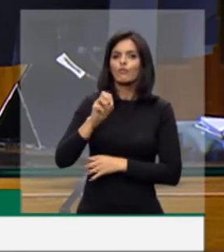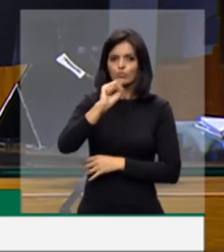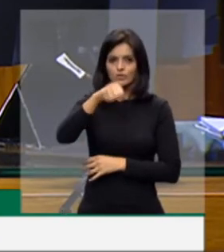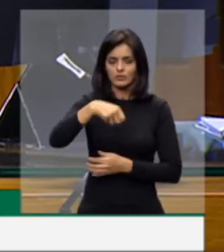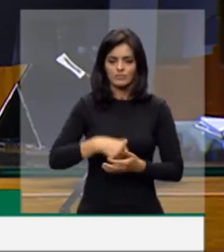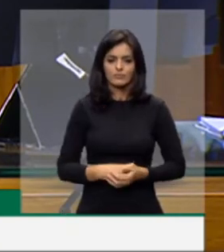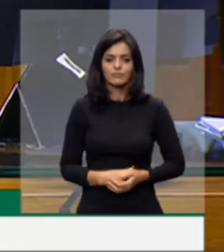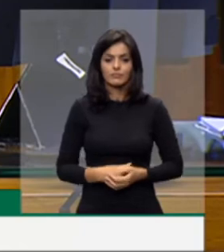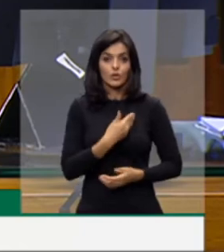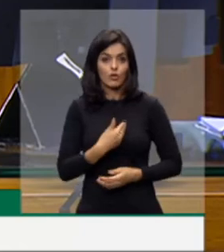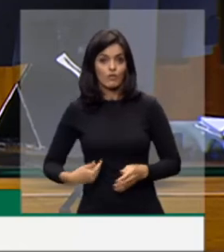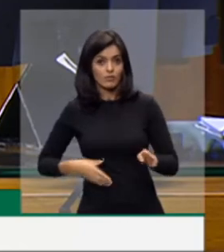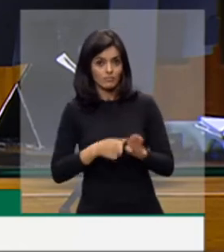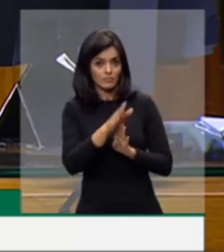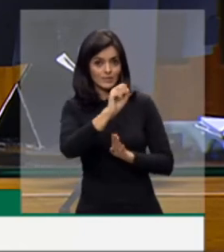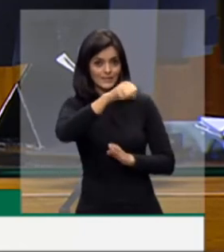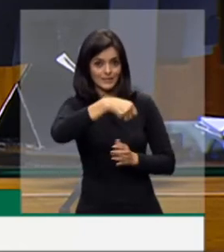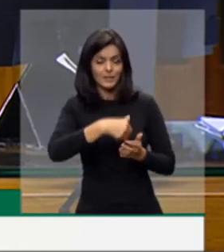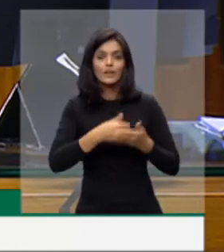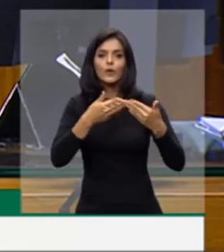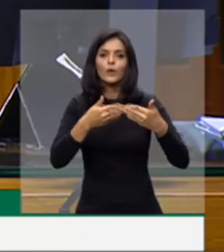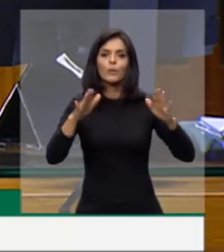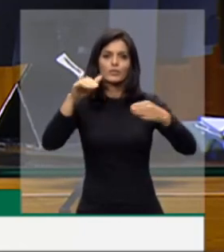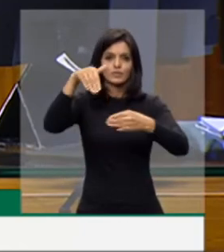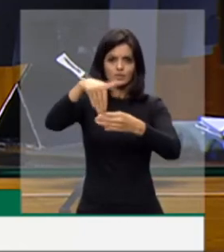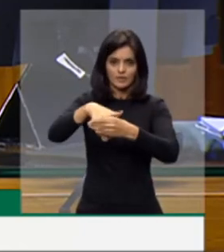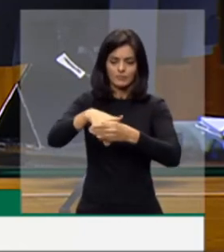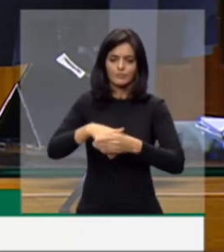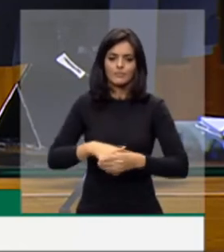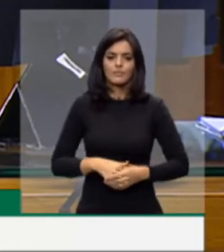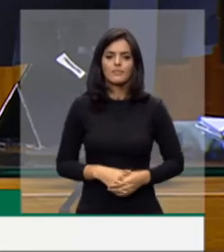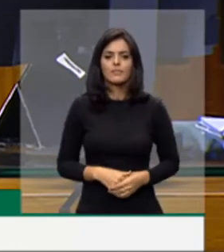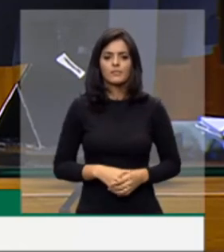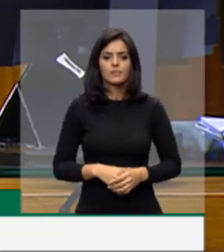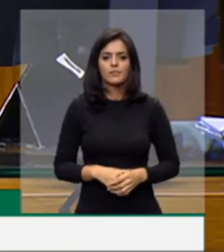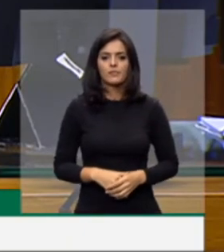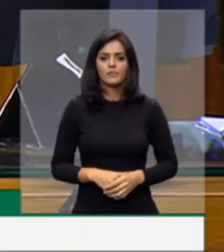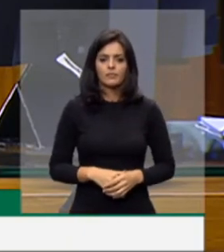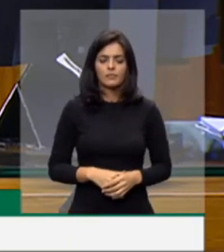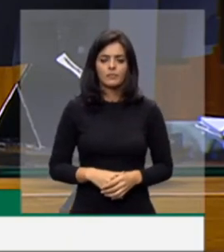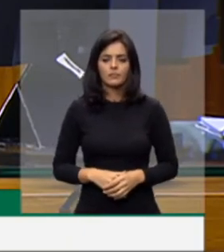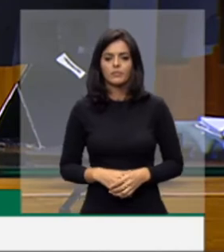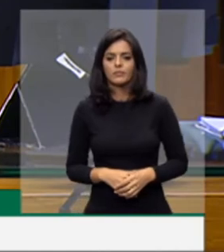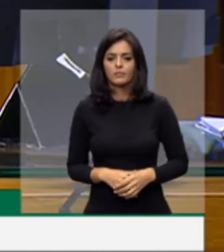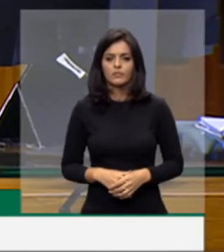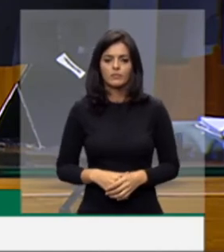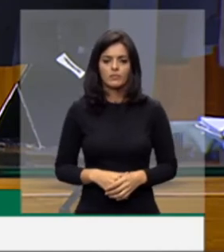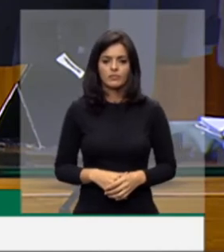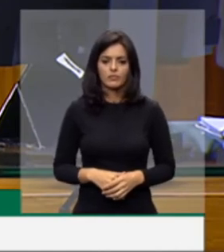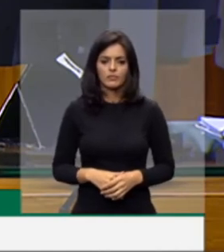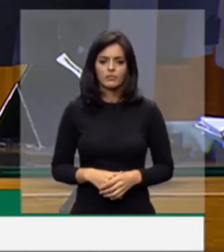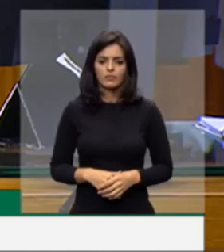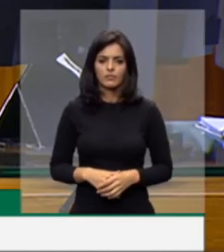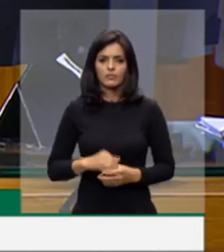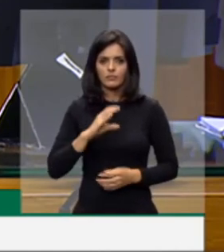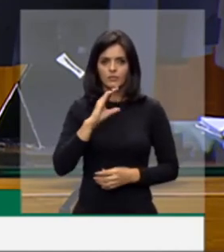OPOSIÇÃO? GOVERNO? -- [DEPUTADO]: NOVO SIM, PRESIDENTE. -- [PRESIDENTE]: NOVO SIM. -- [DEPUTADO]: GOVERNO ORIENTA SIM, PRESIDENTE.